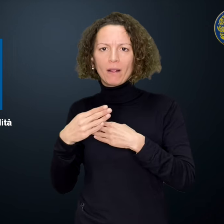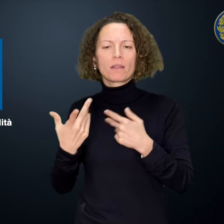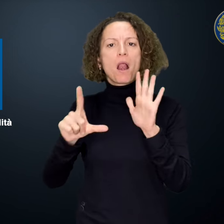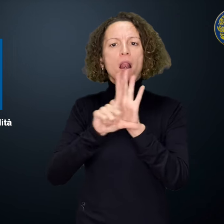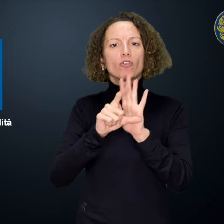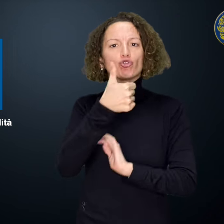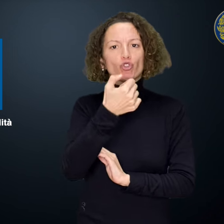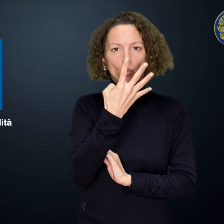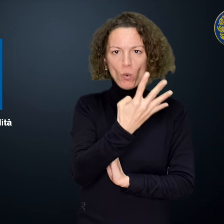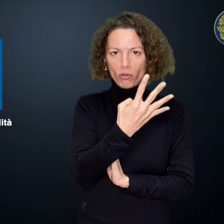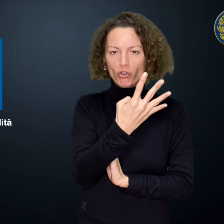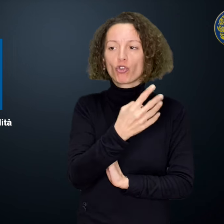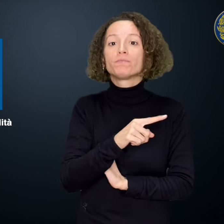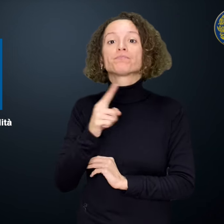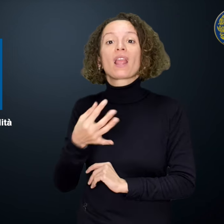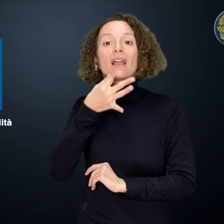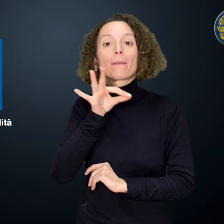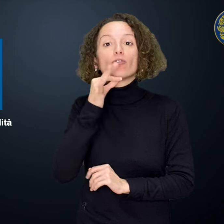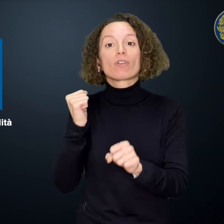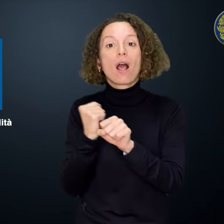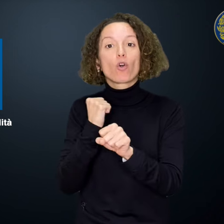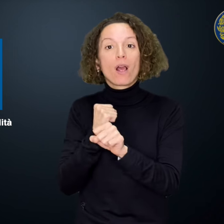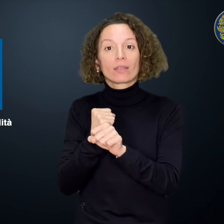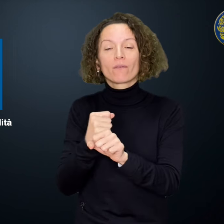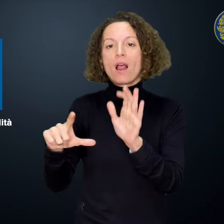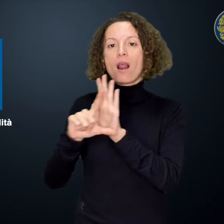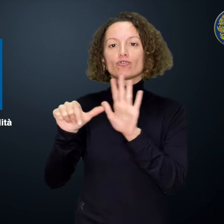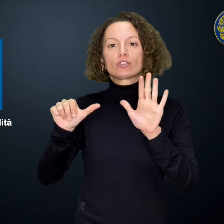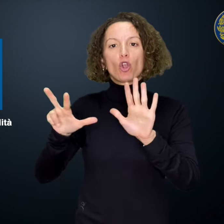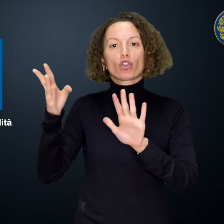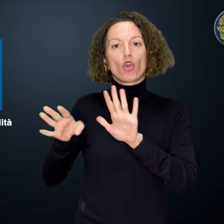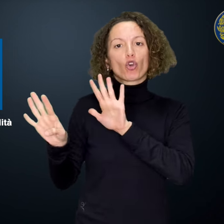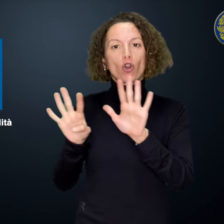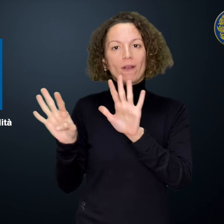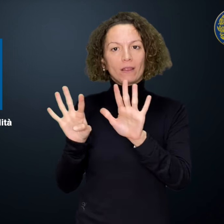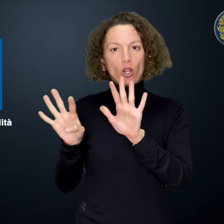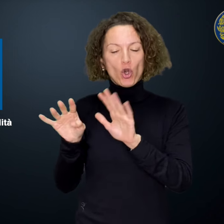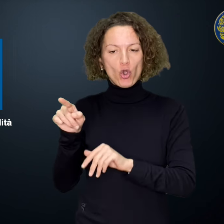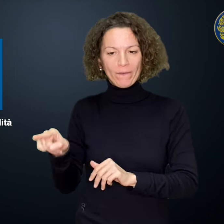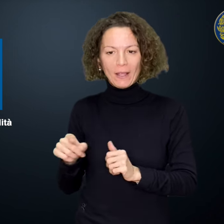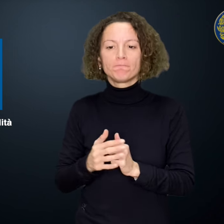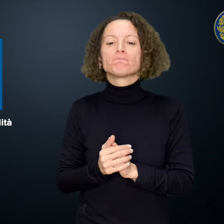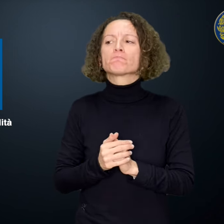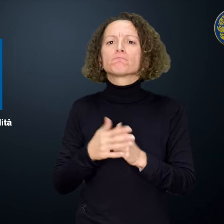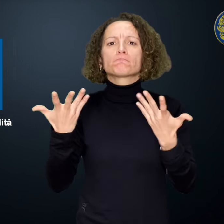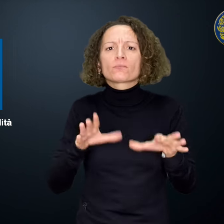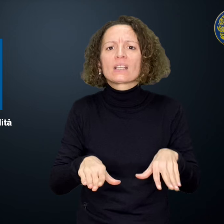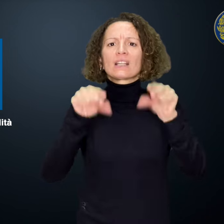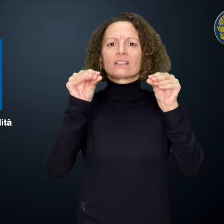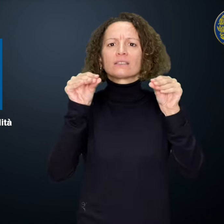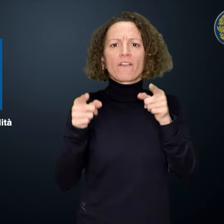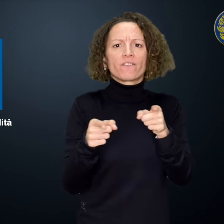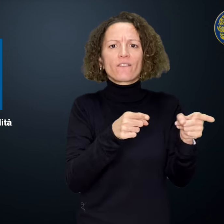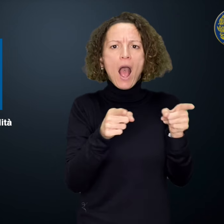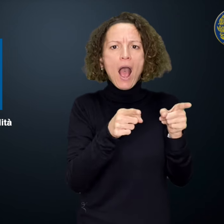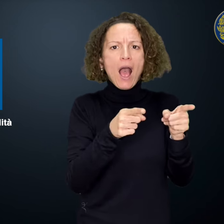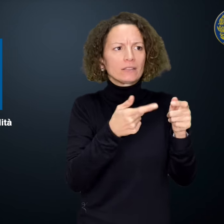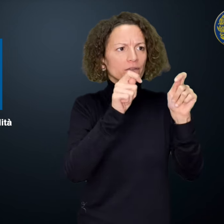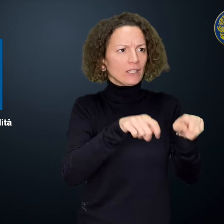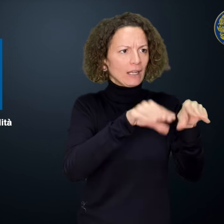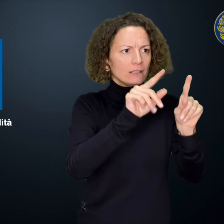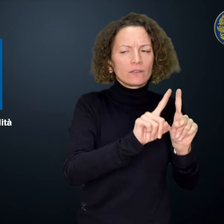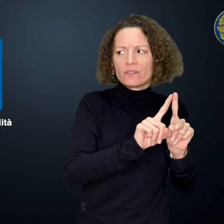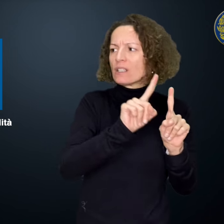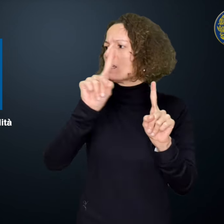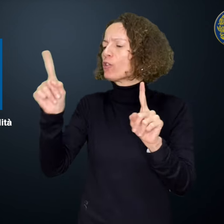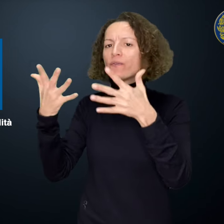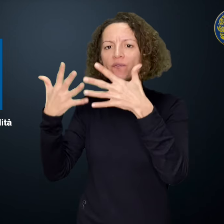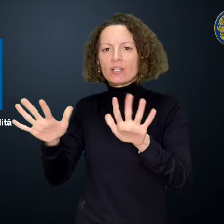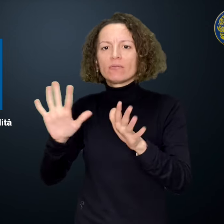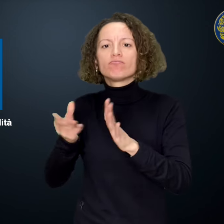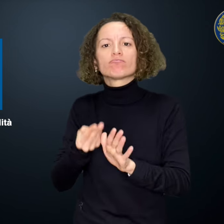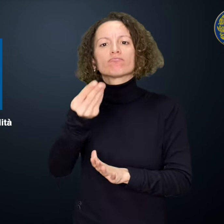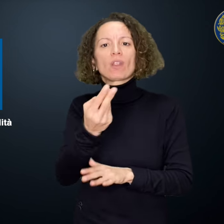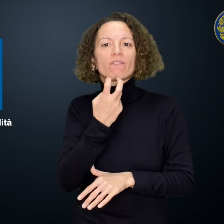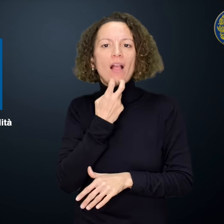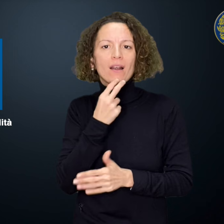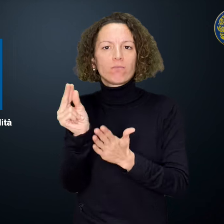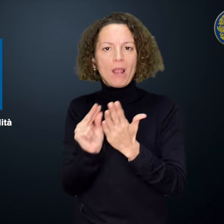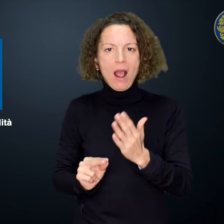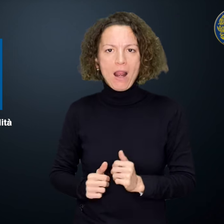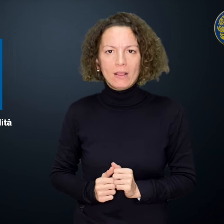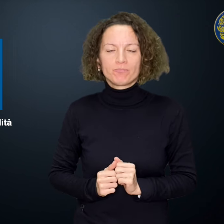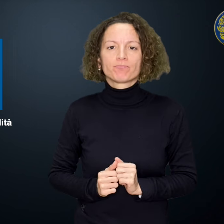disabilità (L.104/92) e L.68/1999 (capacità lavorativa), dalla fase introduttiva alla fase finale di redazione e rilascio del verbale.